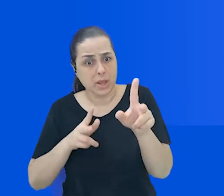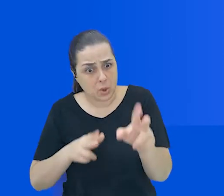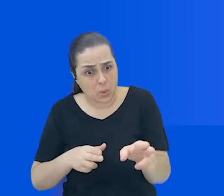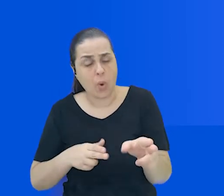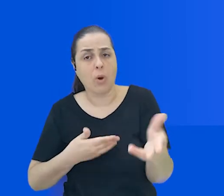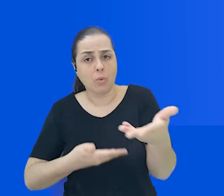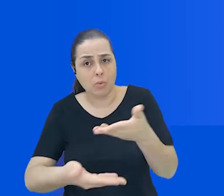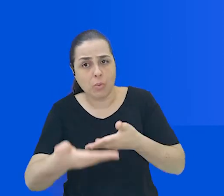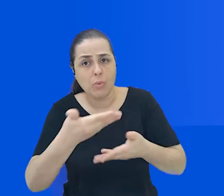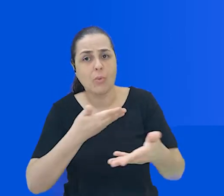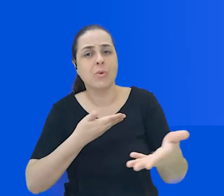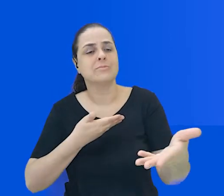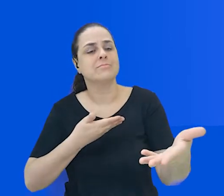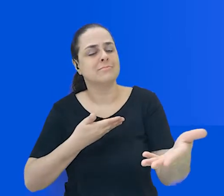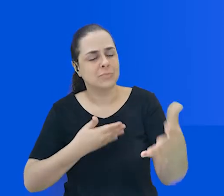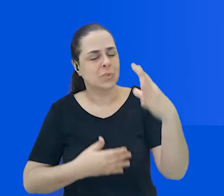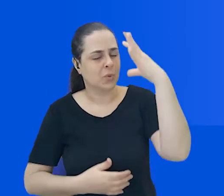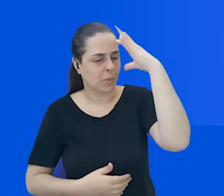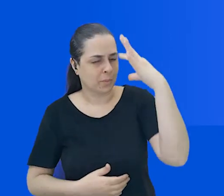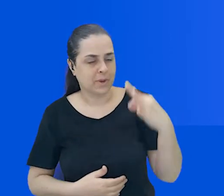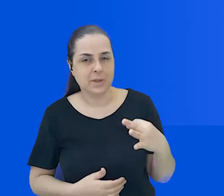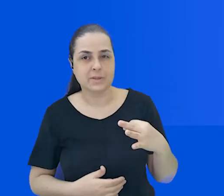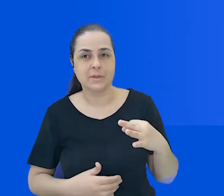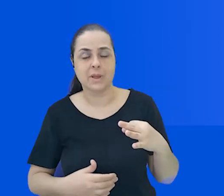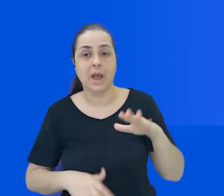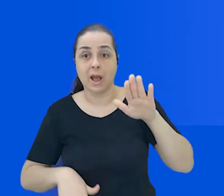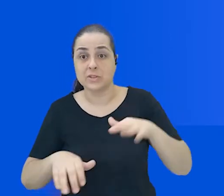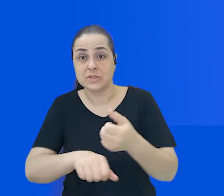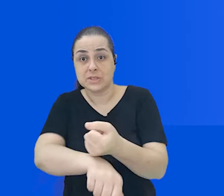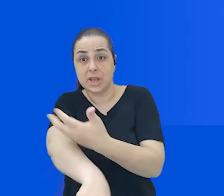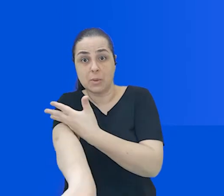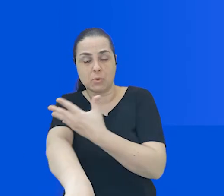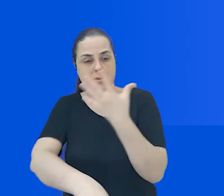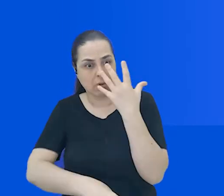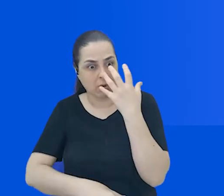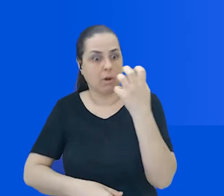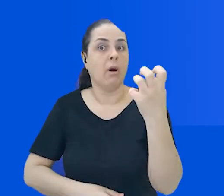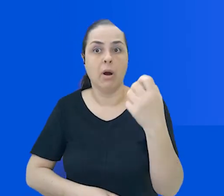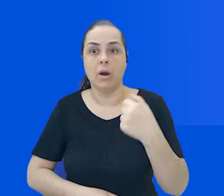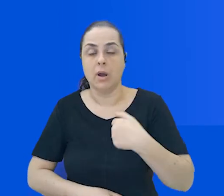Talvez a gente evite a atuação da emoção por sequestro assim, sem que a gente